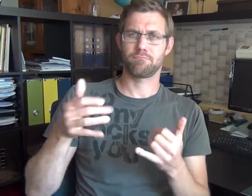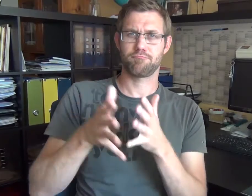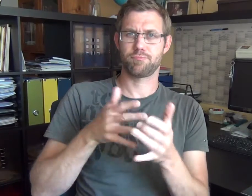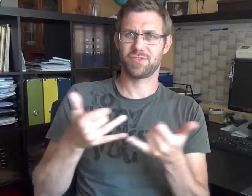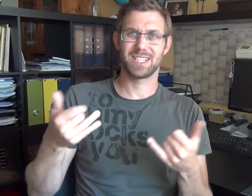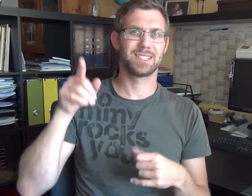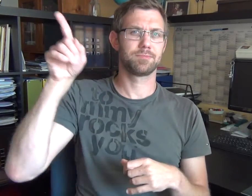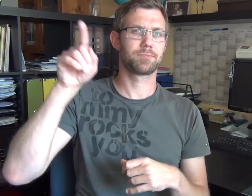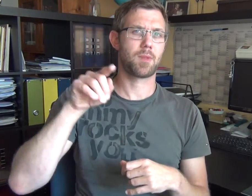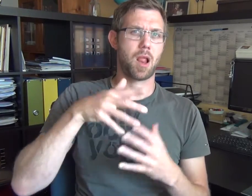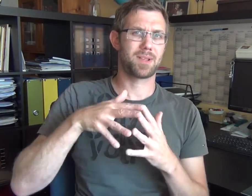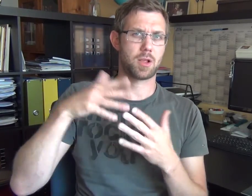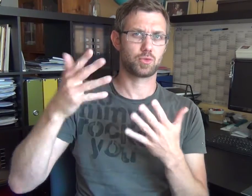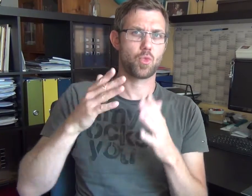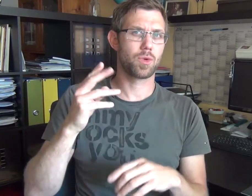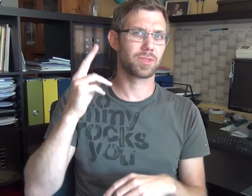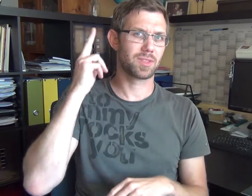Wie ist die Gebärde für Deaf Gain? In Amerika wird das so gebärdet: